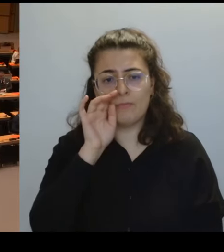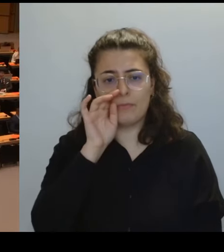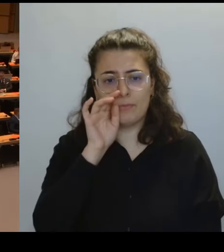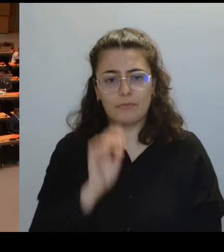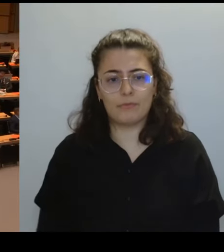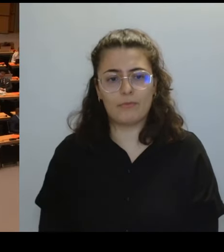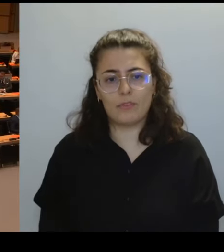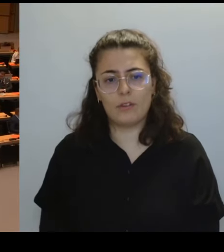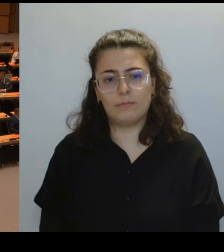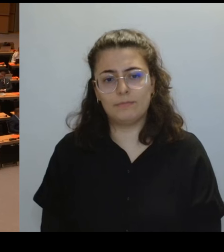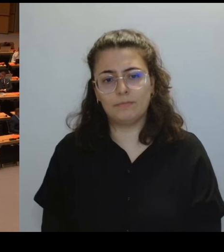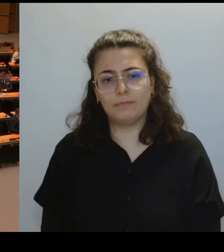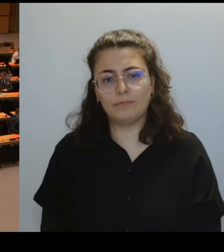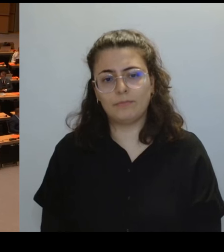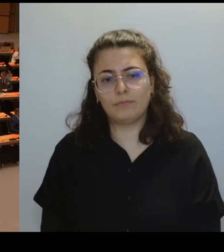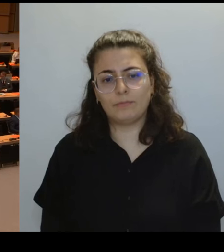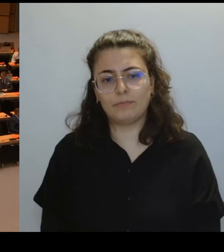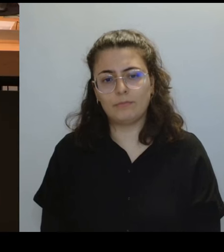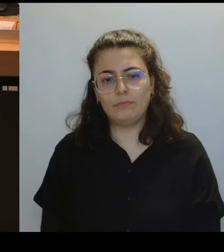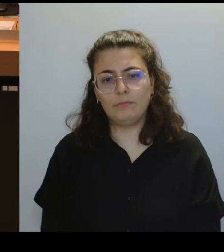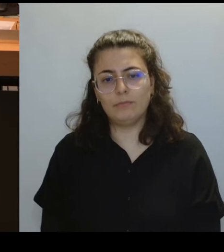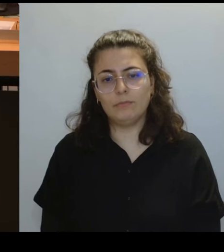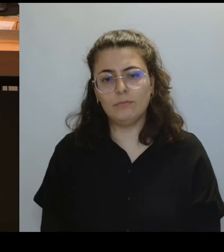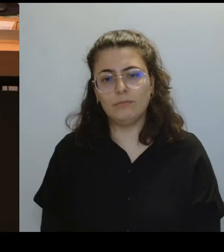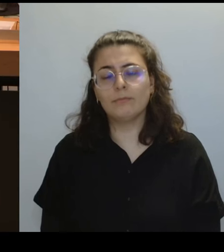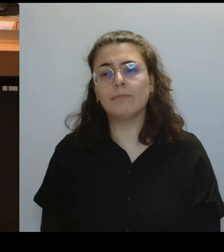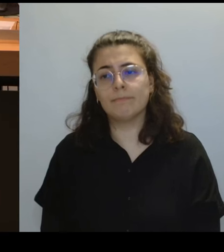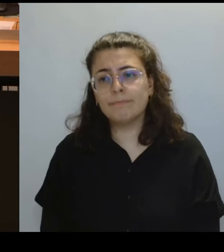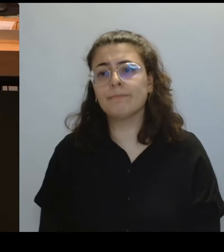Natürlich frage ich mich und fragen alle Deutschen mit Empathie